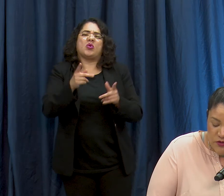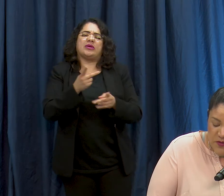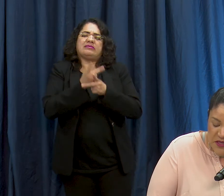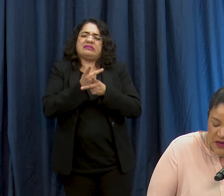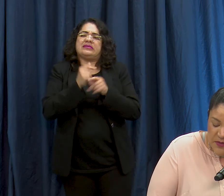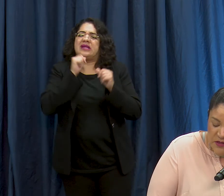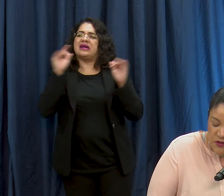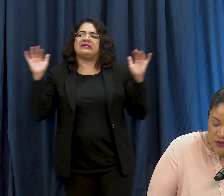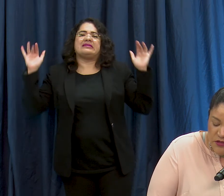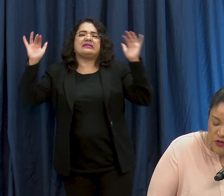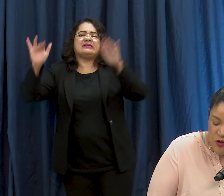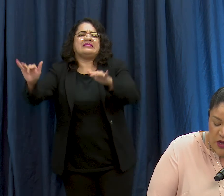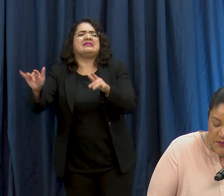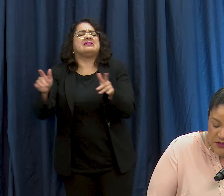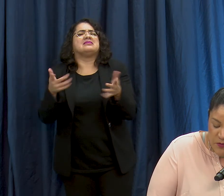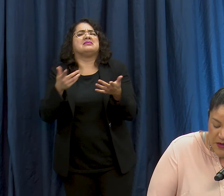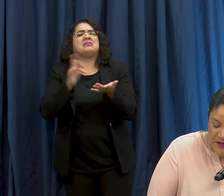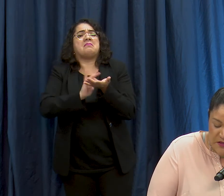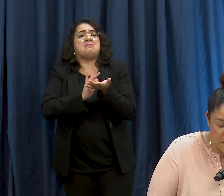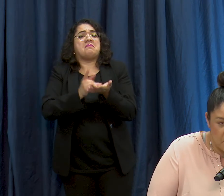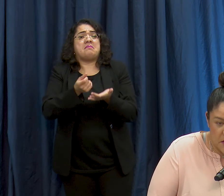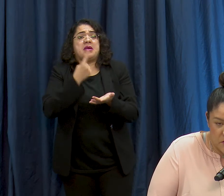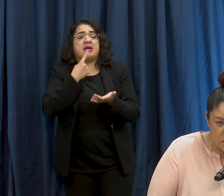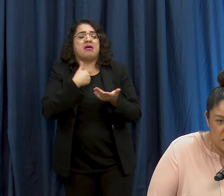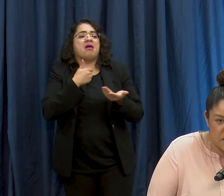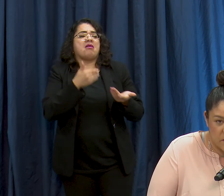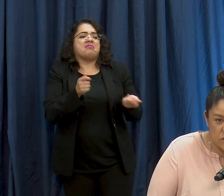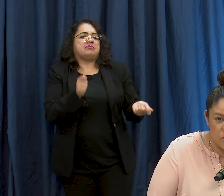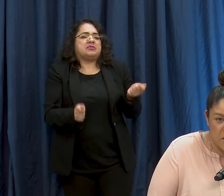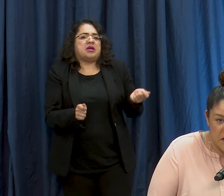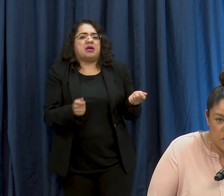us medica mentos no cambia su plan de tratamiento sin hablar con su medico